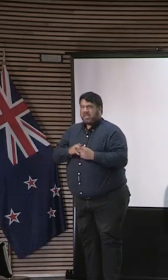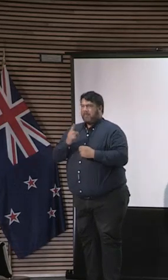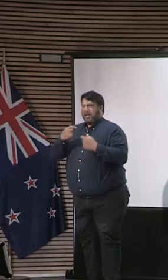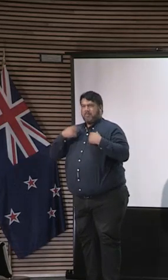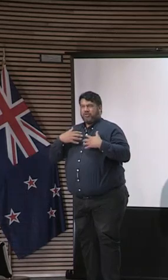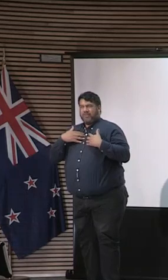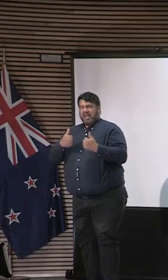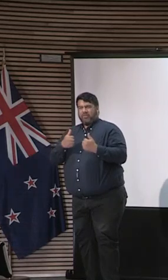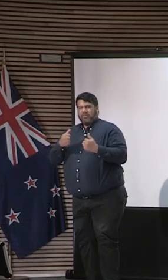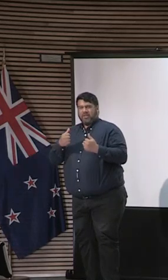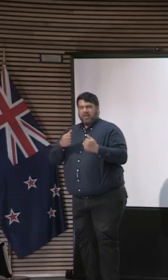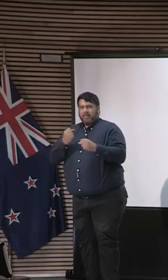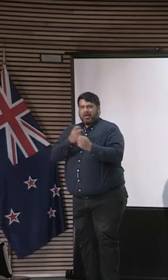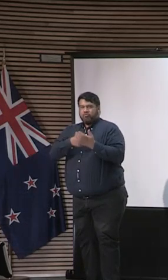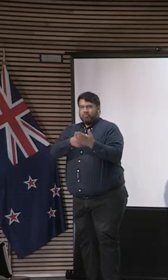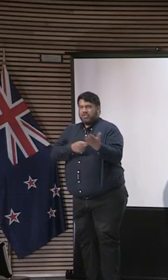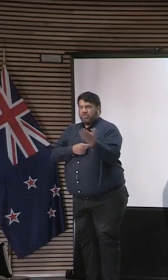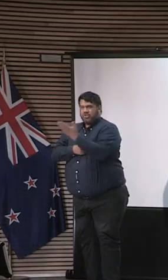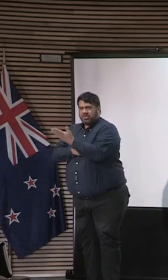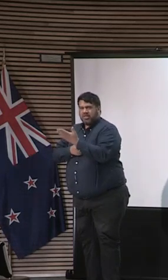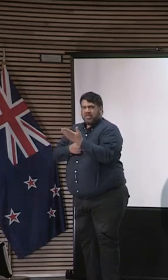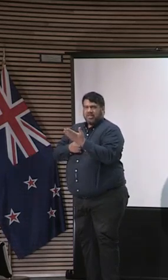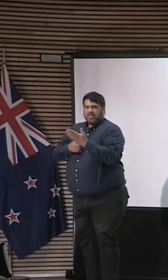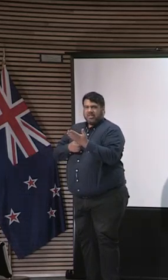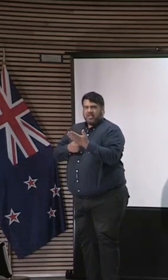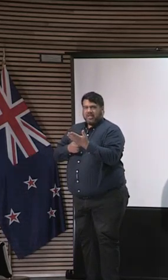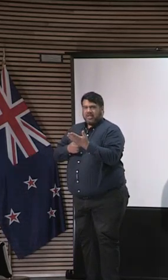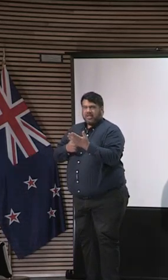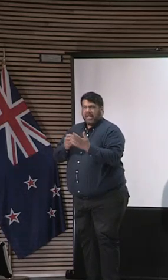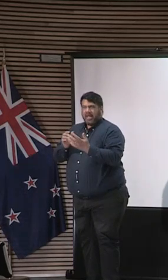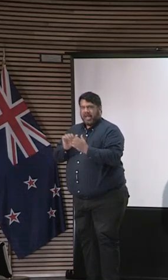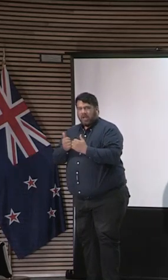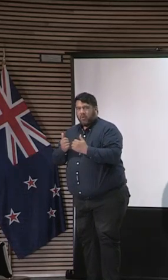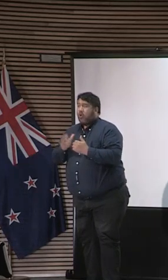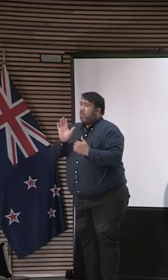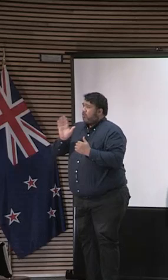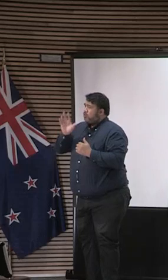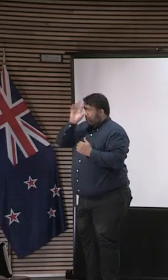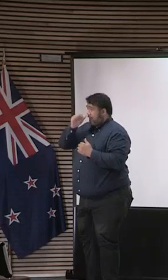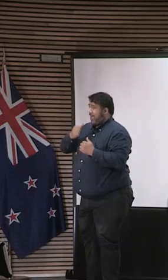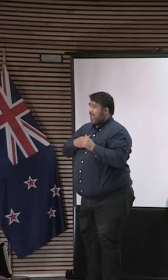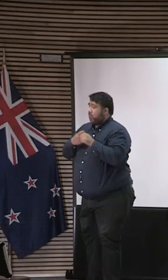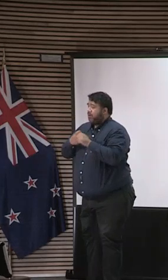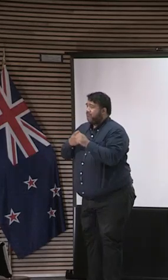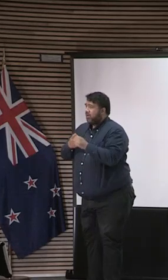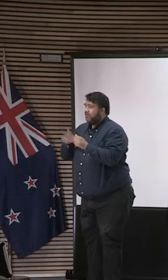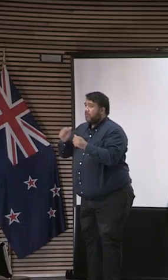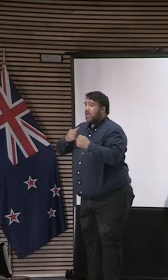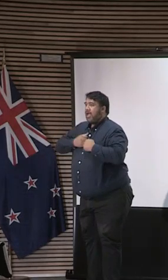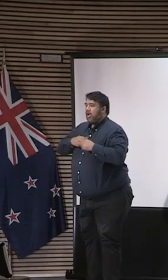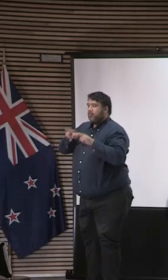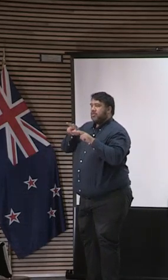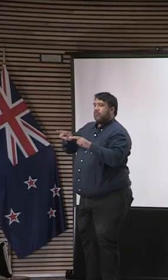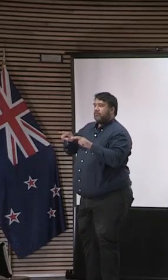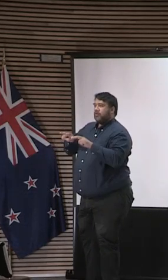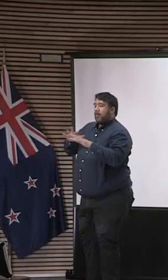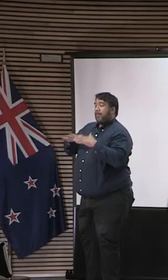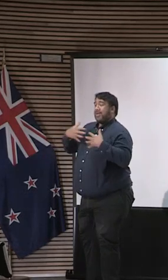rereke penei. KAUPAPA: taumata